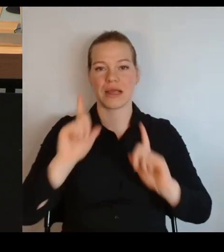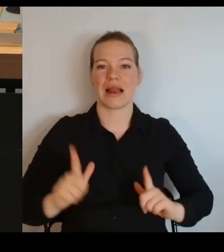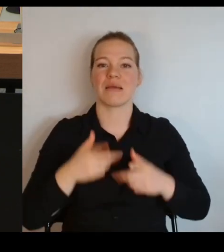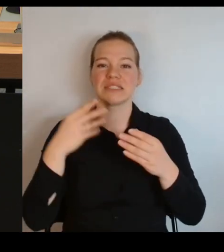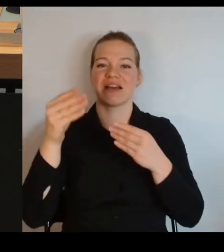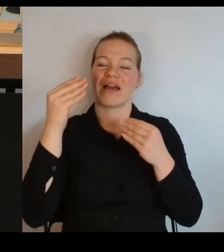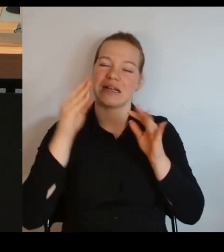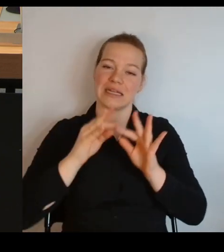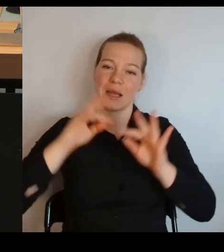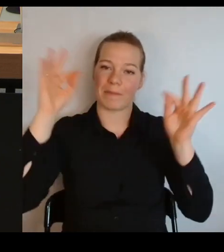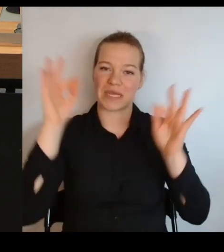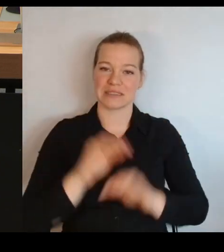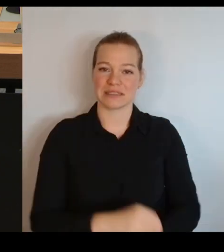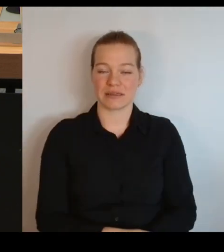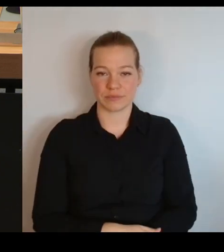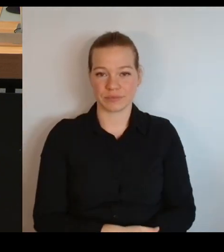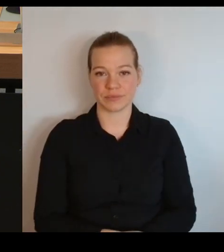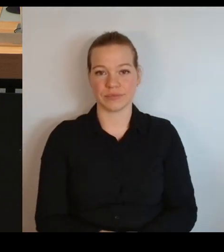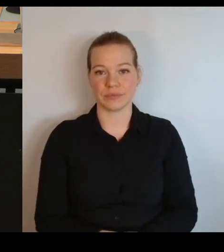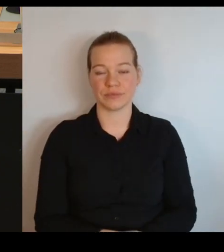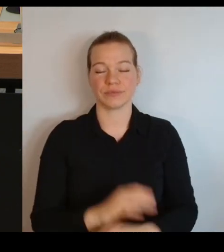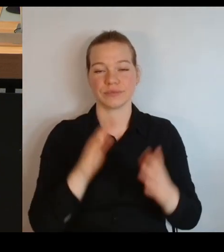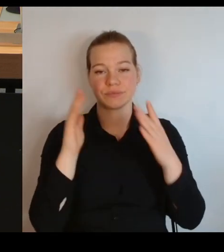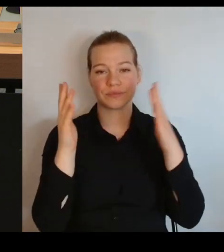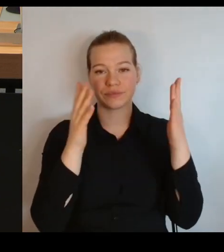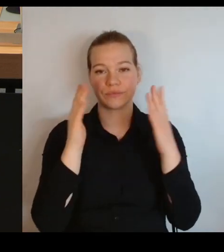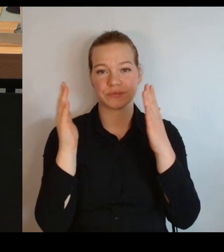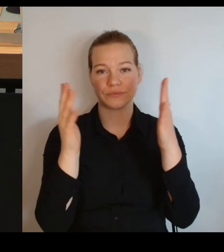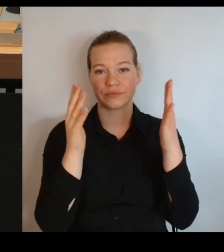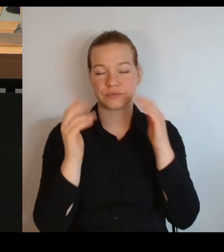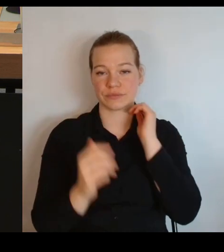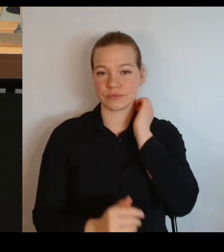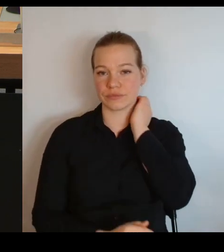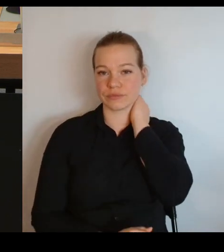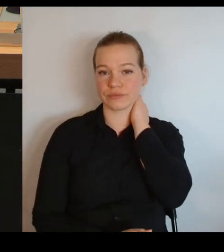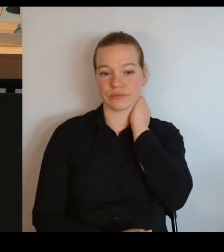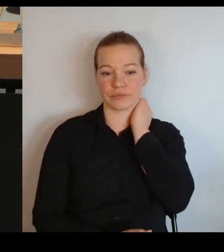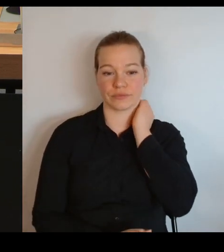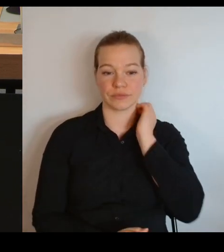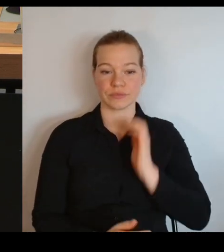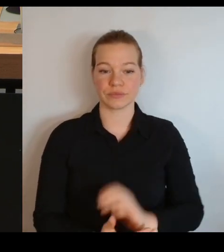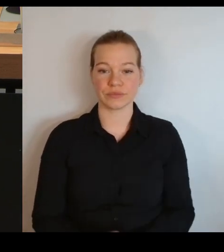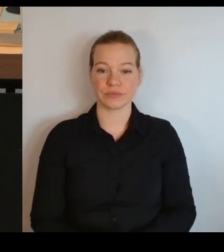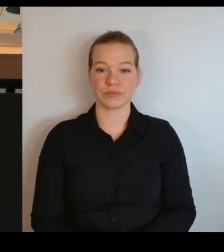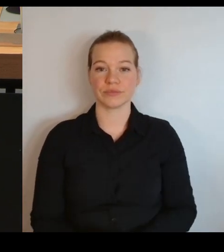Wir wollen die Umkehr in der Wasserwirtschaft auch für den Erhalt der Berliner Kleingewässer einsetzen und damit den